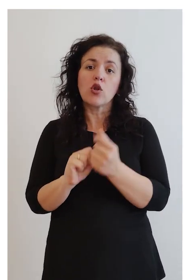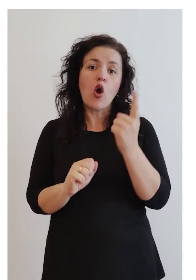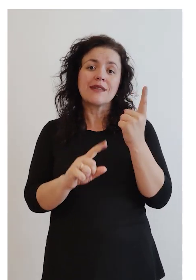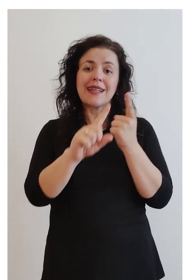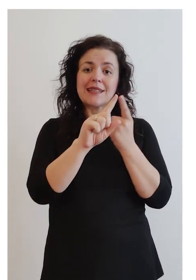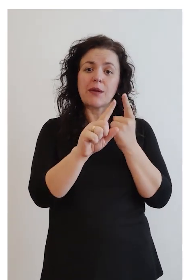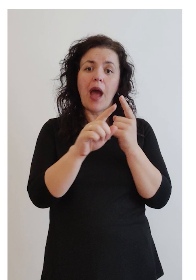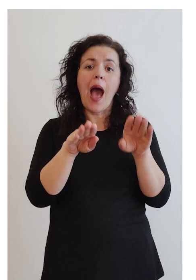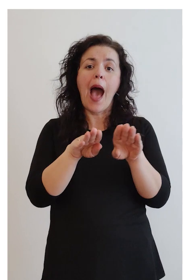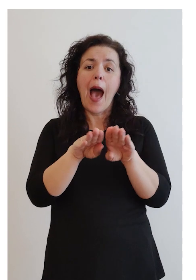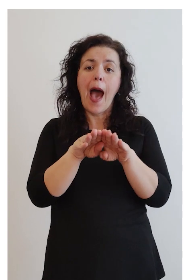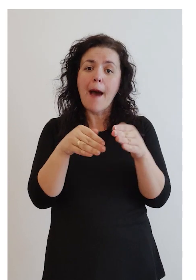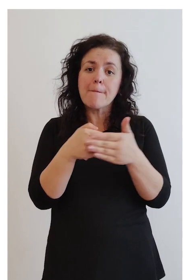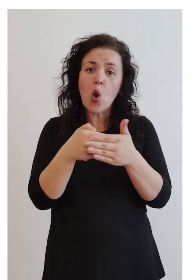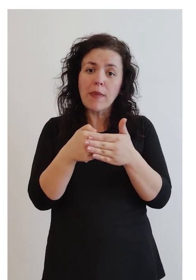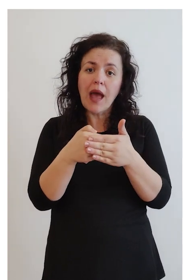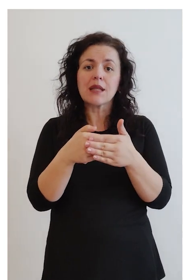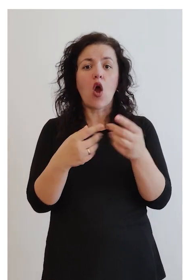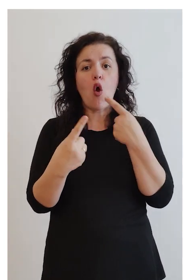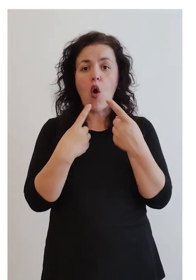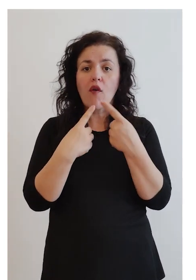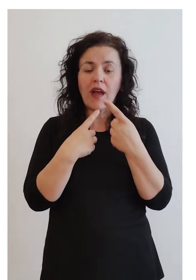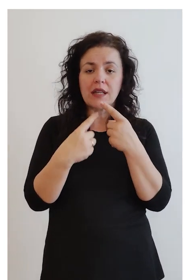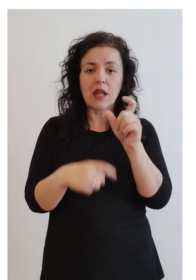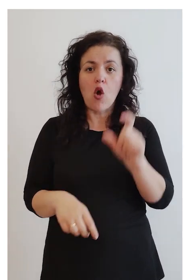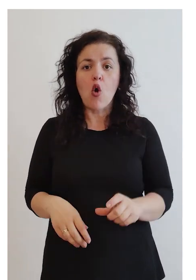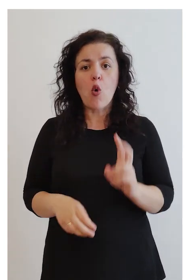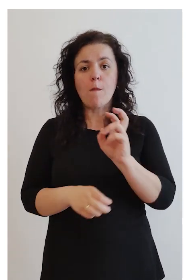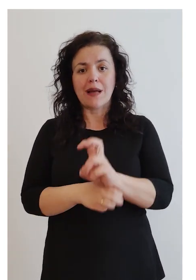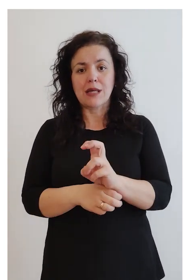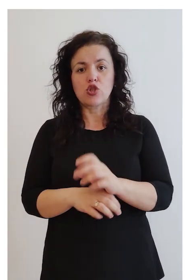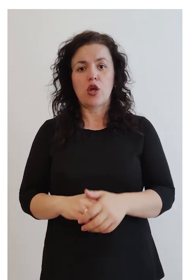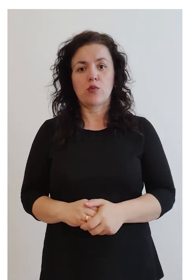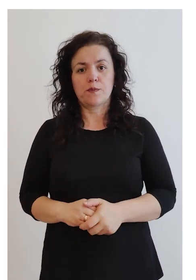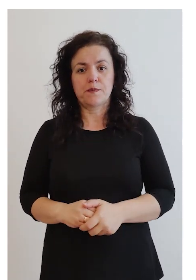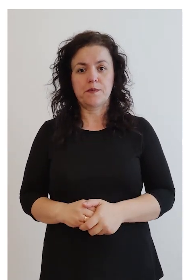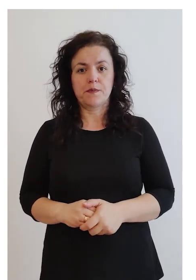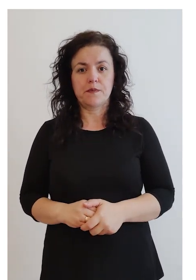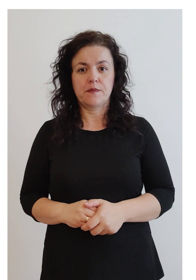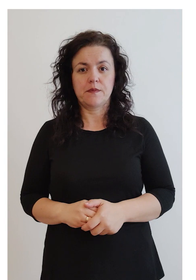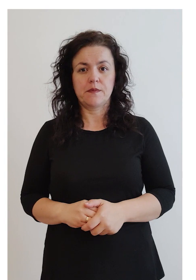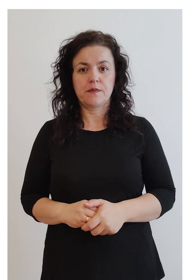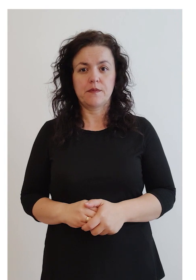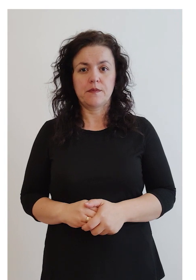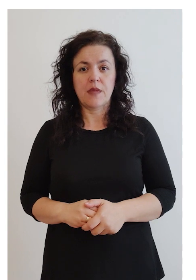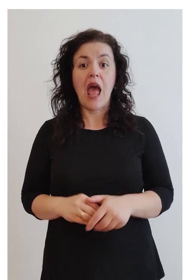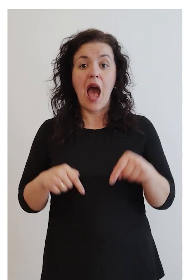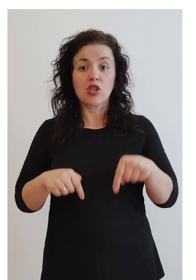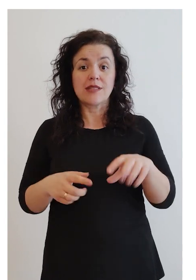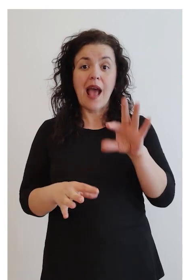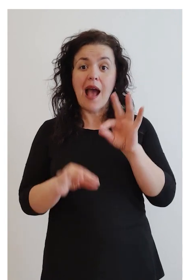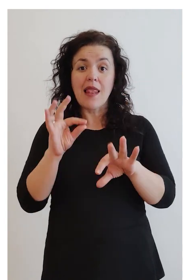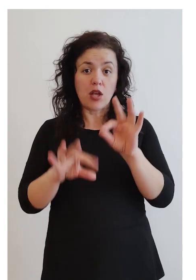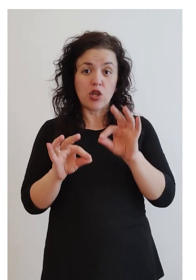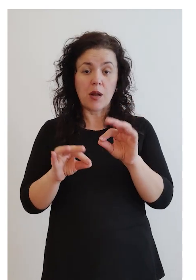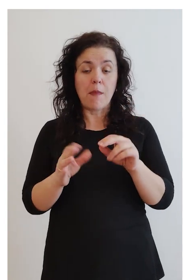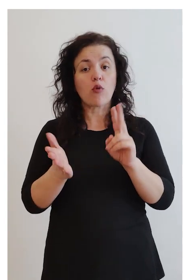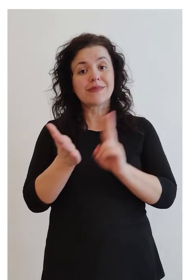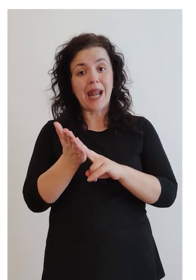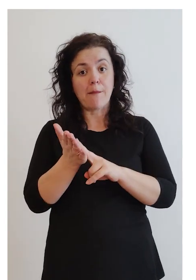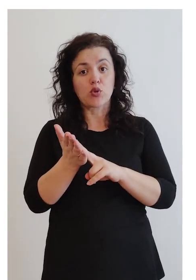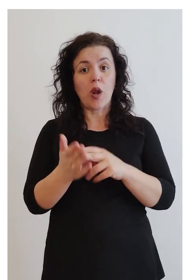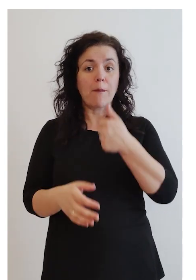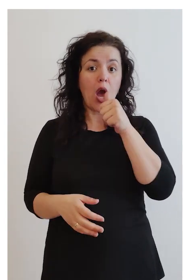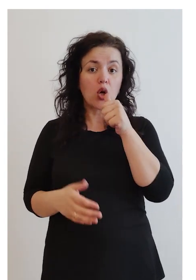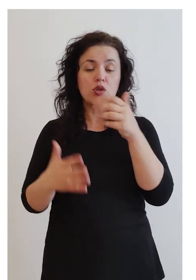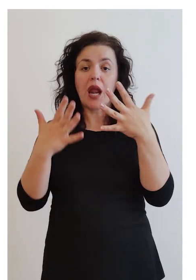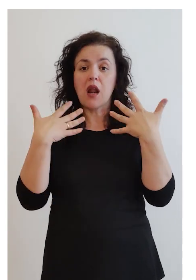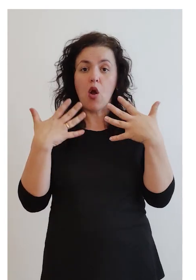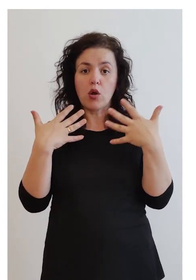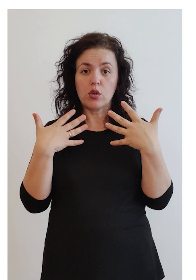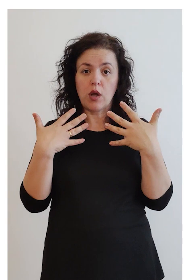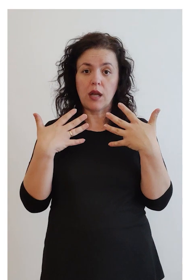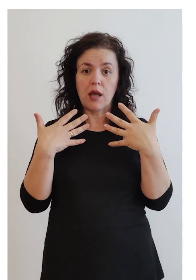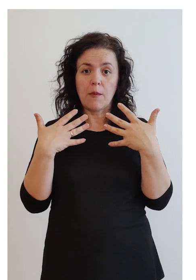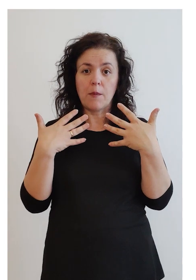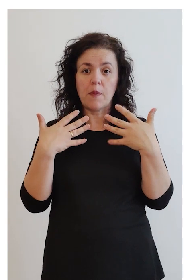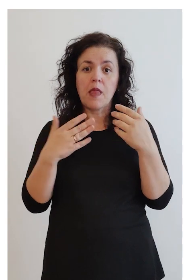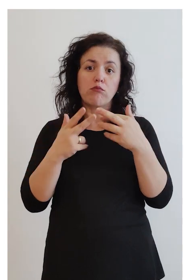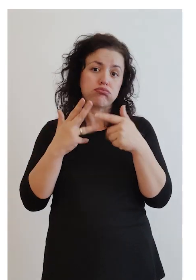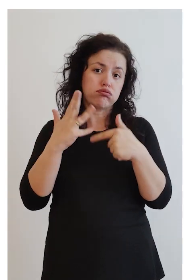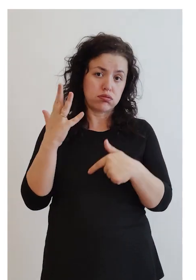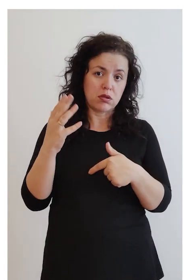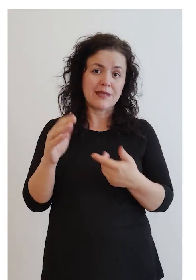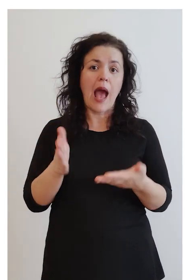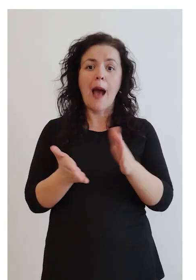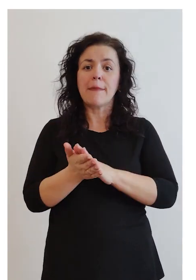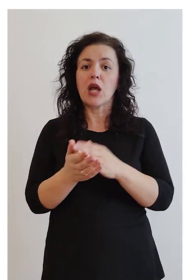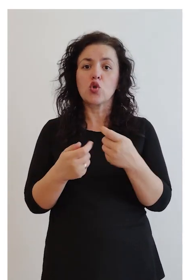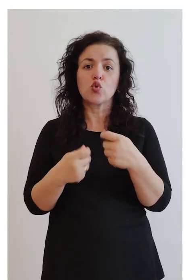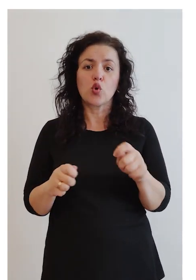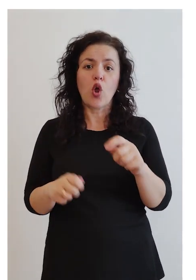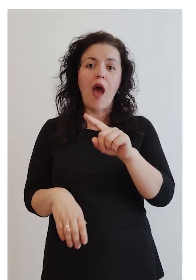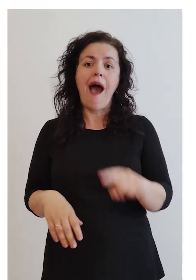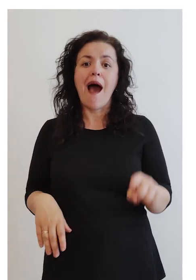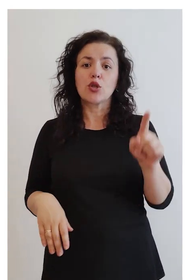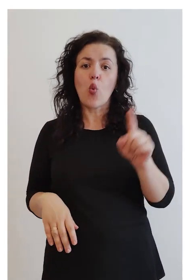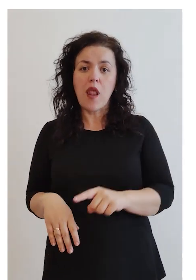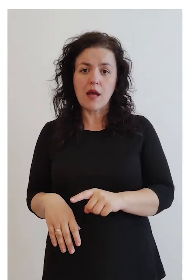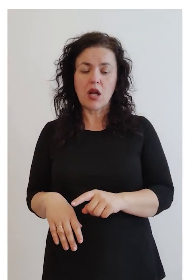Aceste alegeri, precum și dreptul la băuturi răcoritoare, etc., se aplică tuturor anulărilor, indiferent dacă împrejurările sunt extraordinare sau nu.